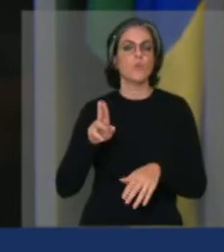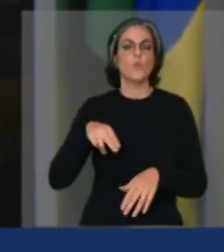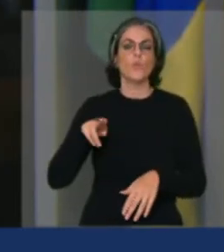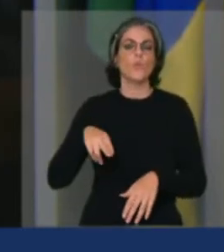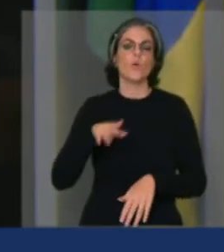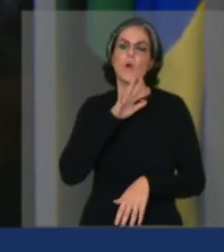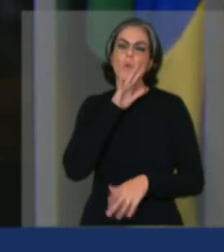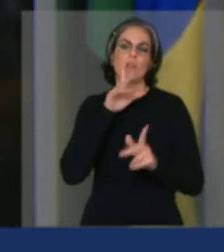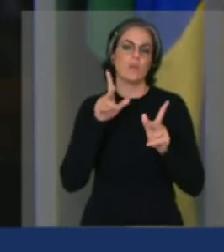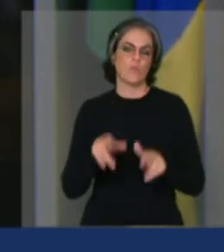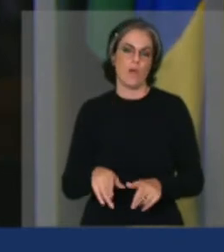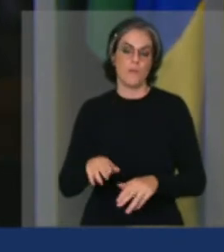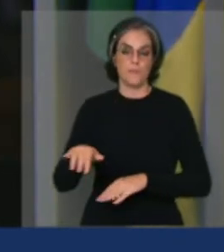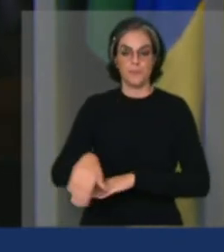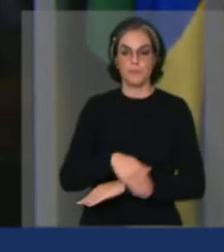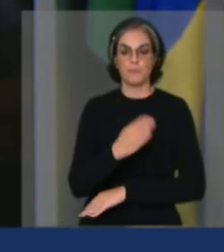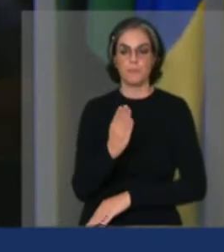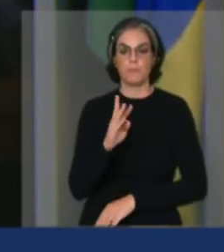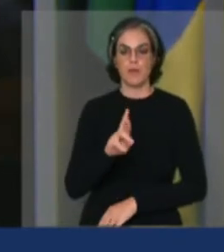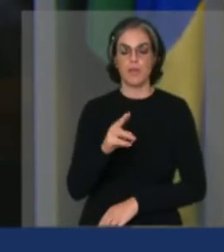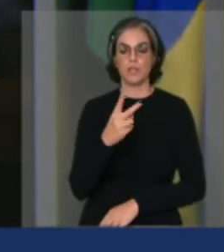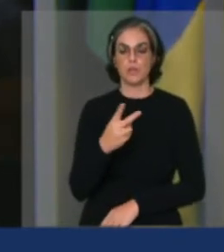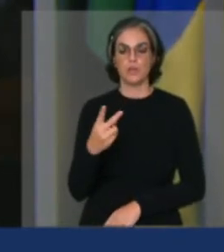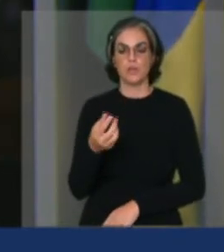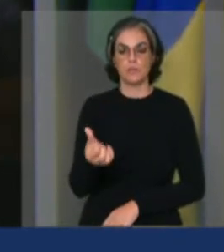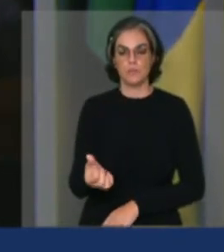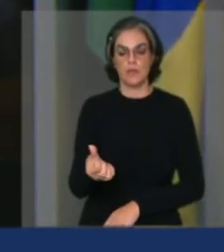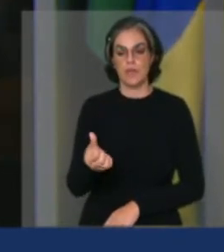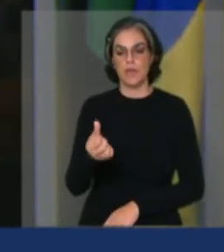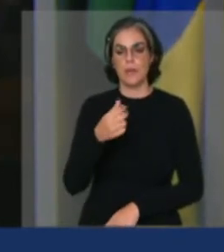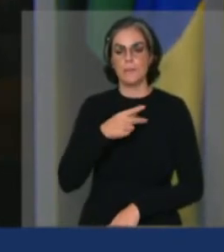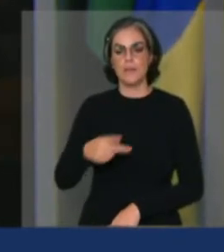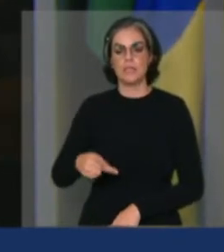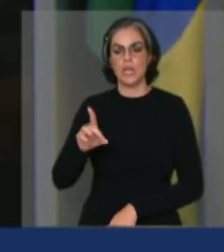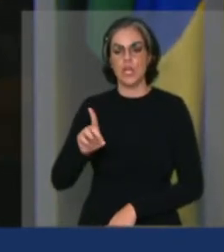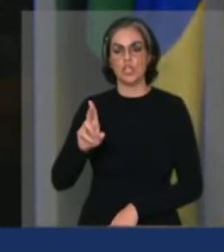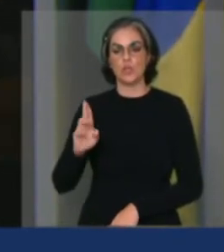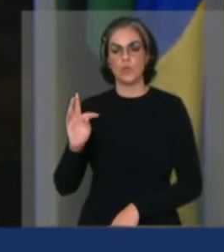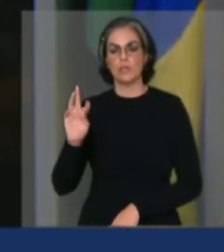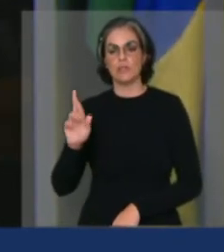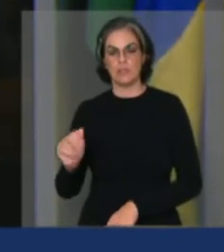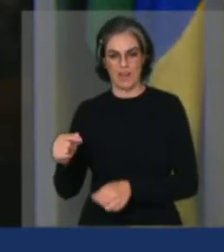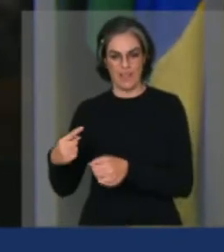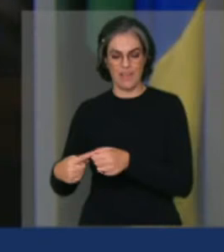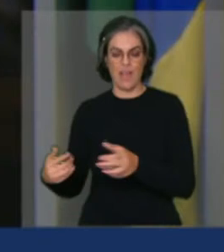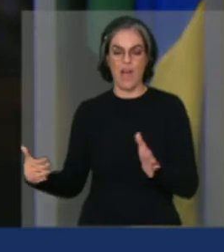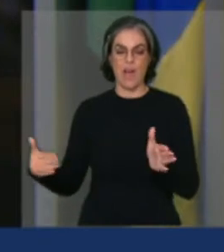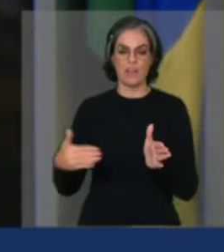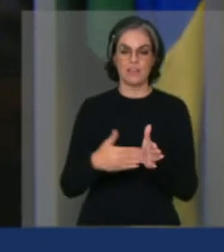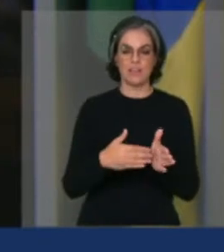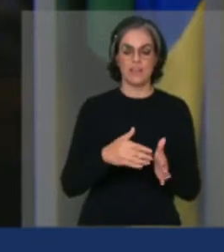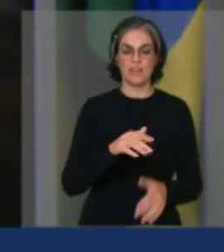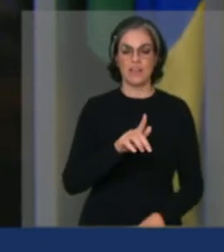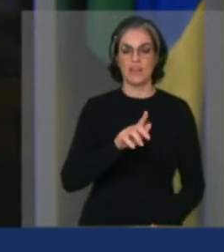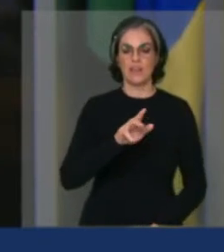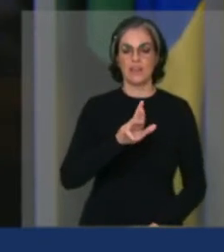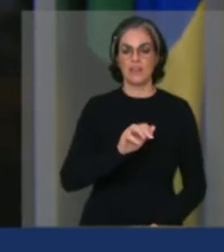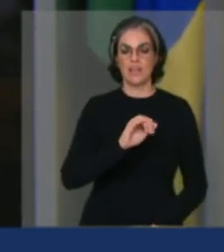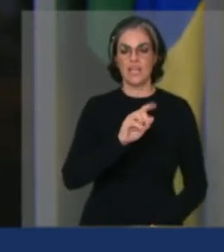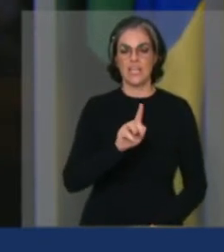TRÁFEGO , NUNCA ESTEVE TÃO DIFÍCIL, AS RODOVIAS DO PAÍS, A BR 226, DO TRECHO DE PRESIDENTE DUTRA ATÉ O